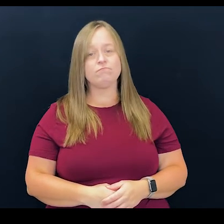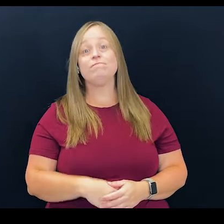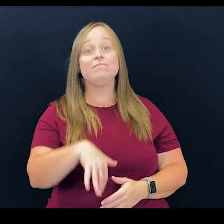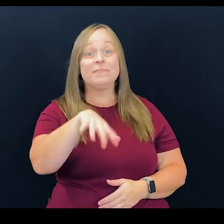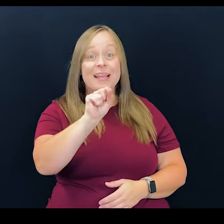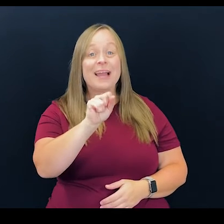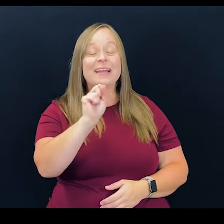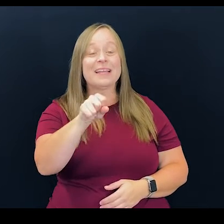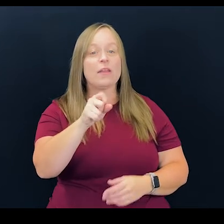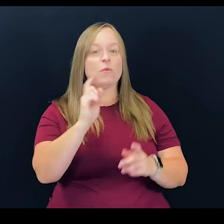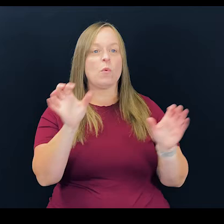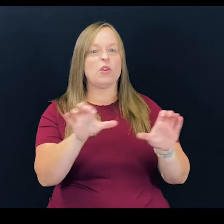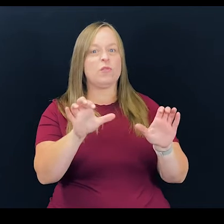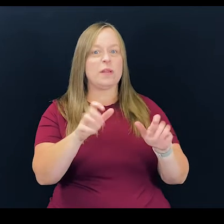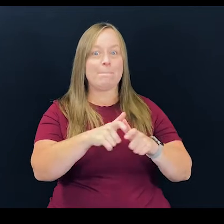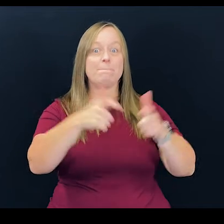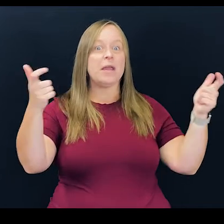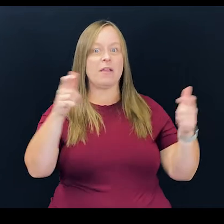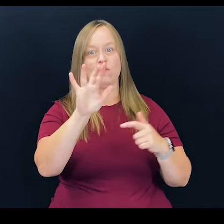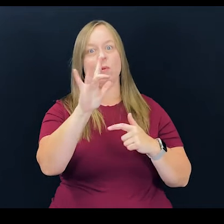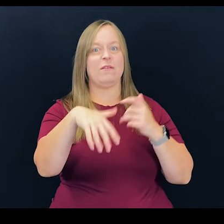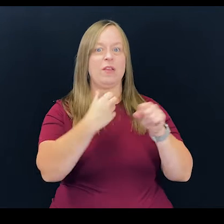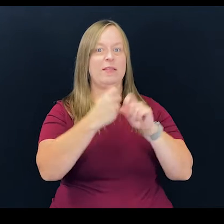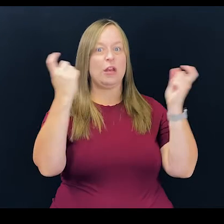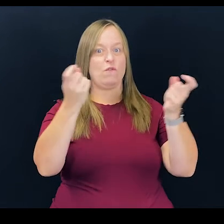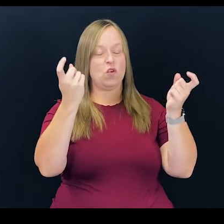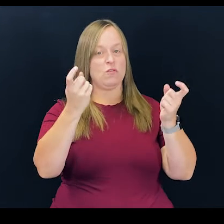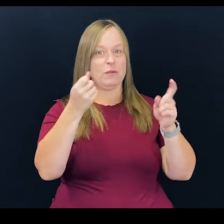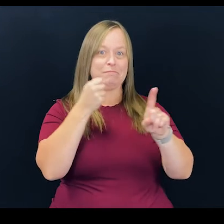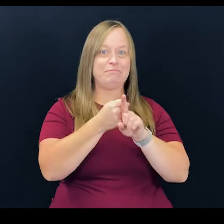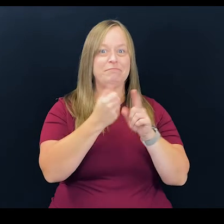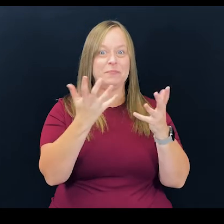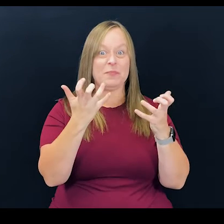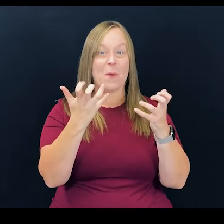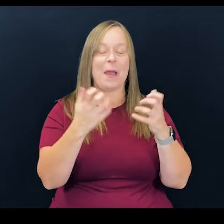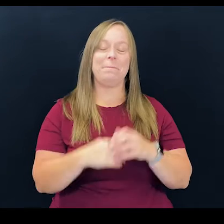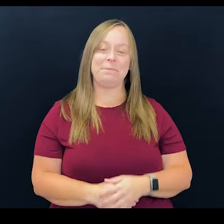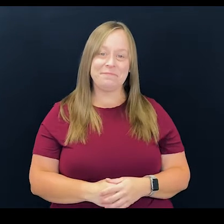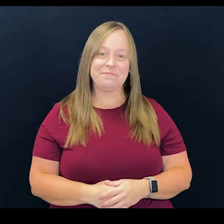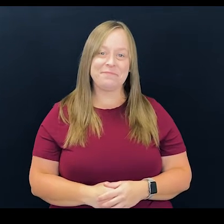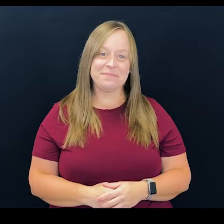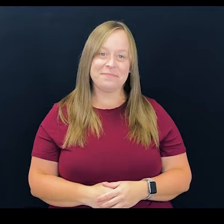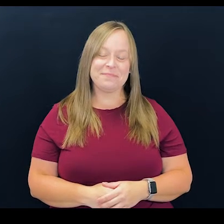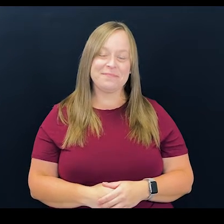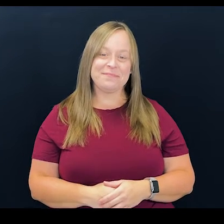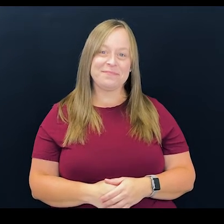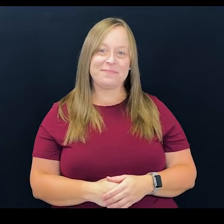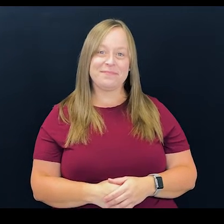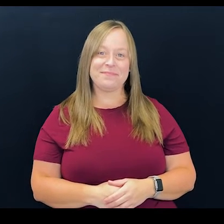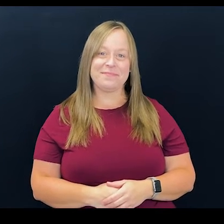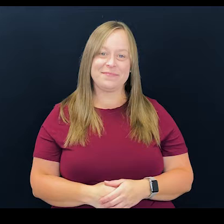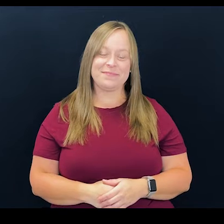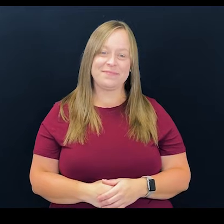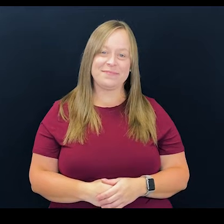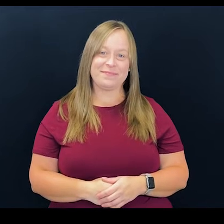Sí. Tenemos pendiente el 25 aniversario así que queremos hacer algo grande